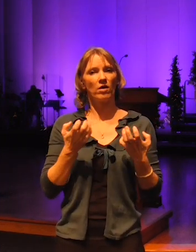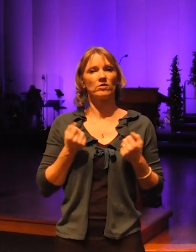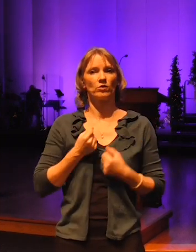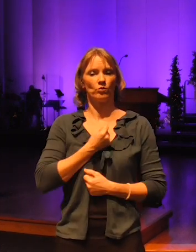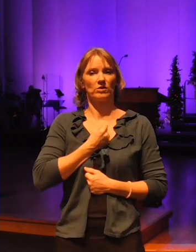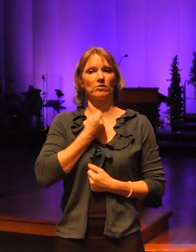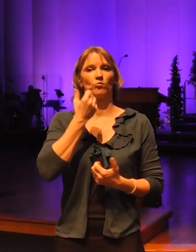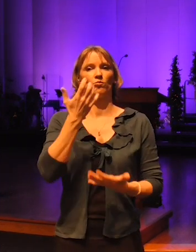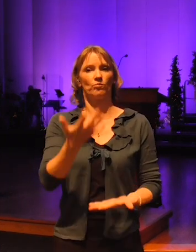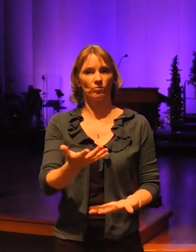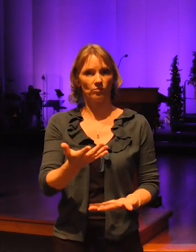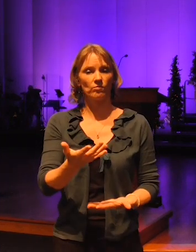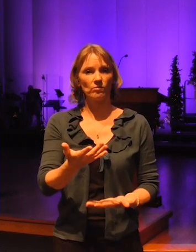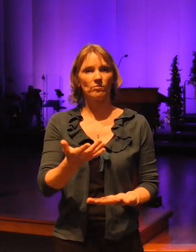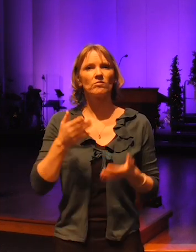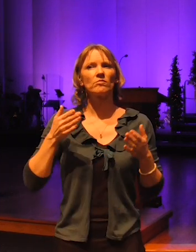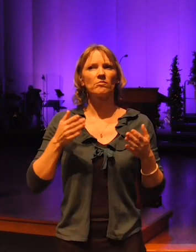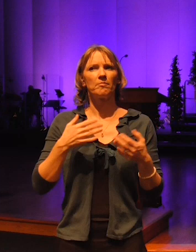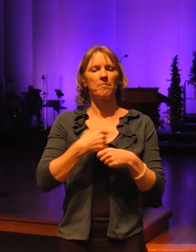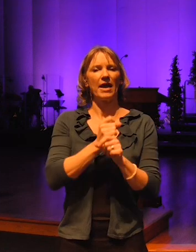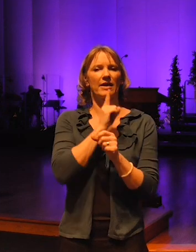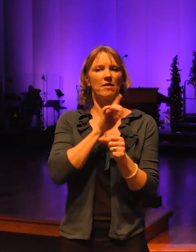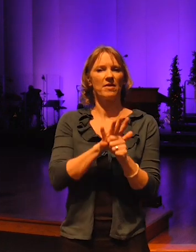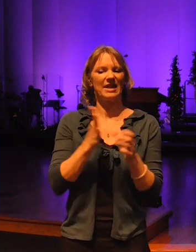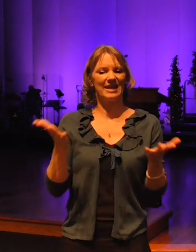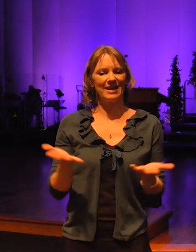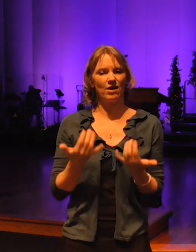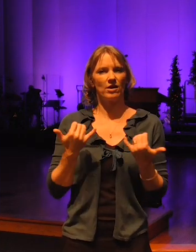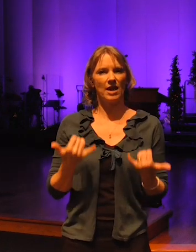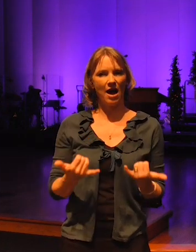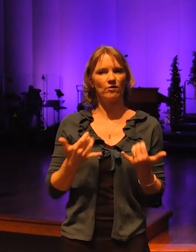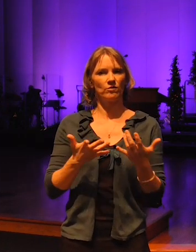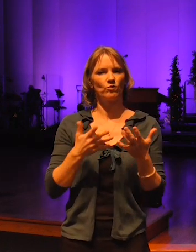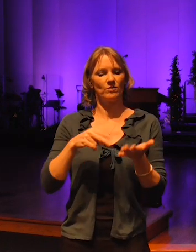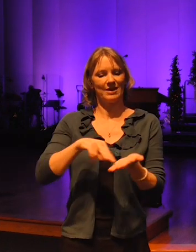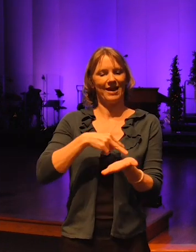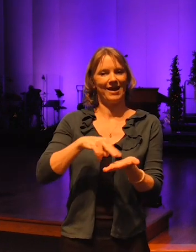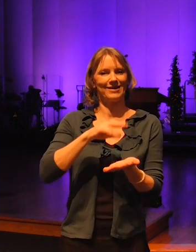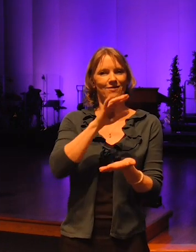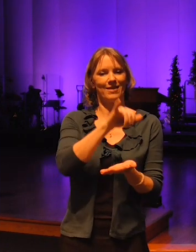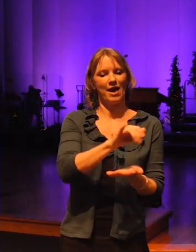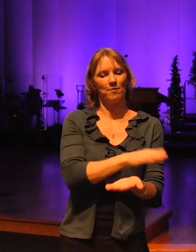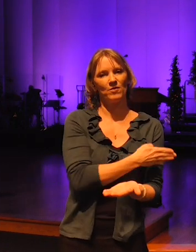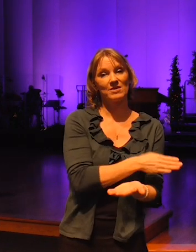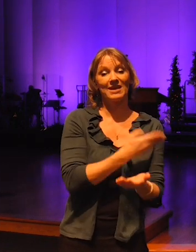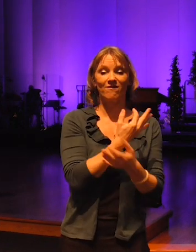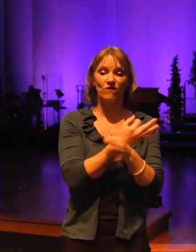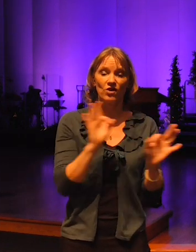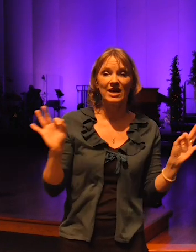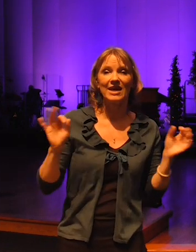compromiso aquí y ahora de bailar esa música libremente. abiertamente sin inhibición pero